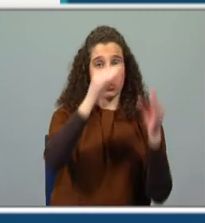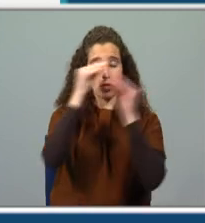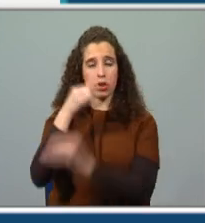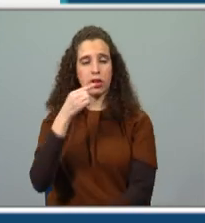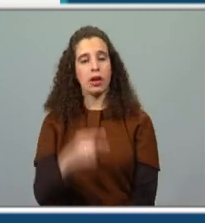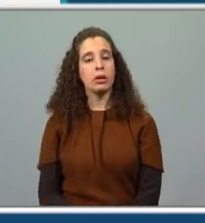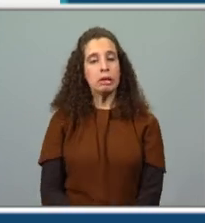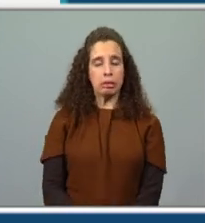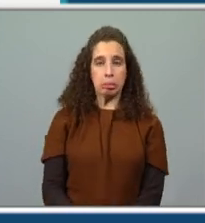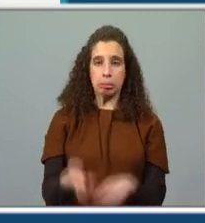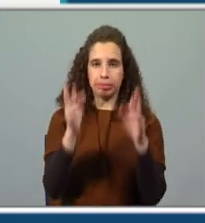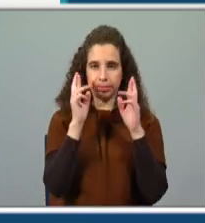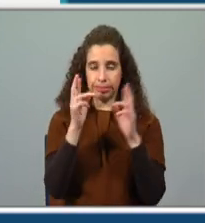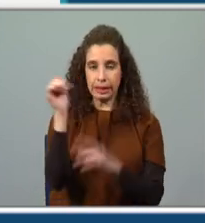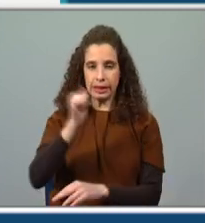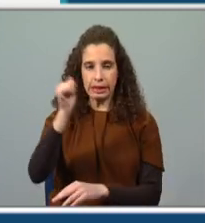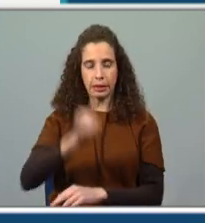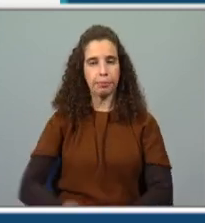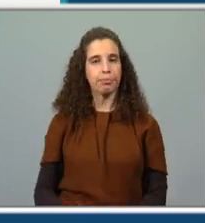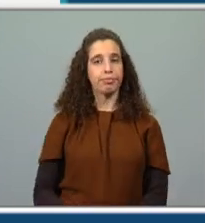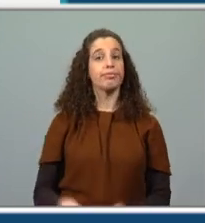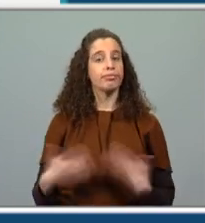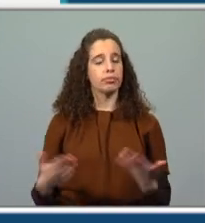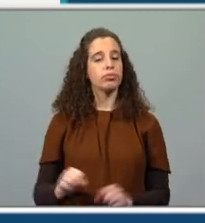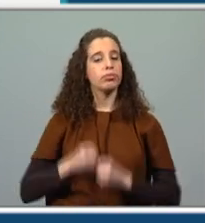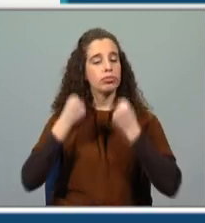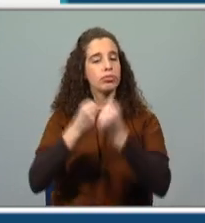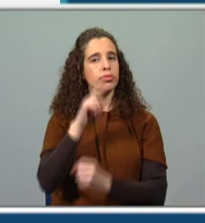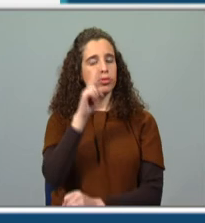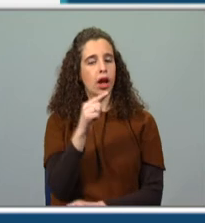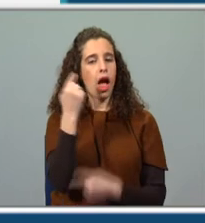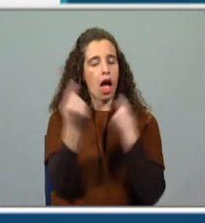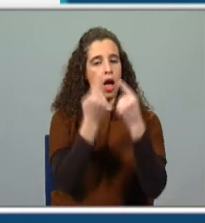Oxalá conseguimos encontrar aqui alguma ou 我希望我們可以在這裡找到一些東西